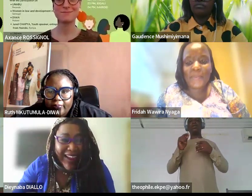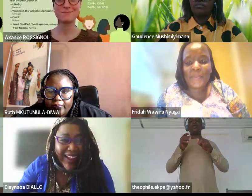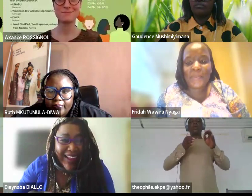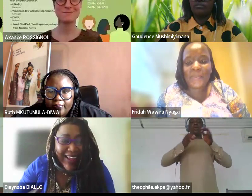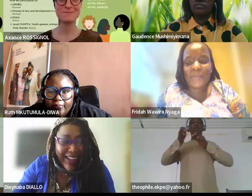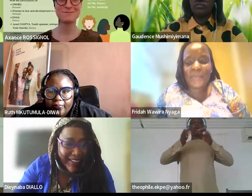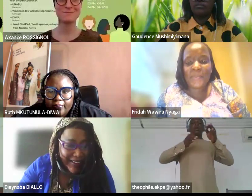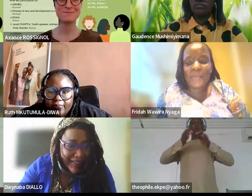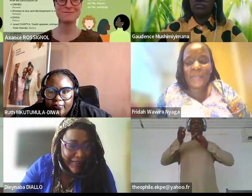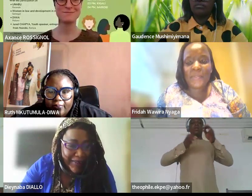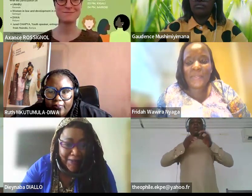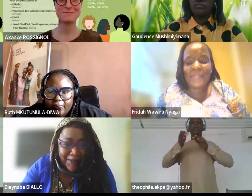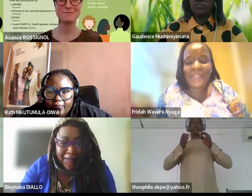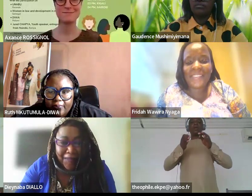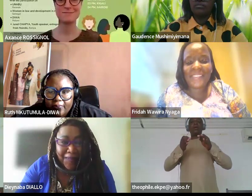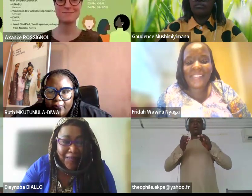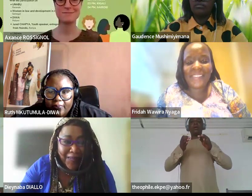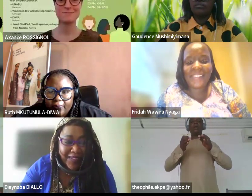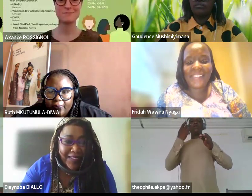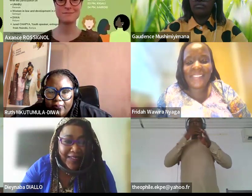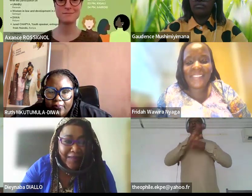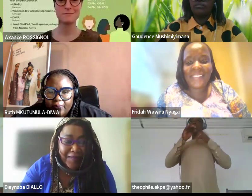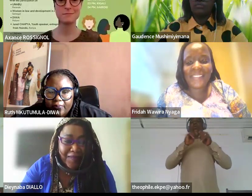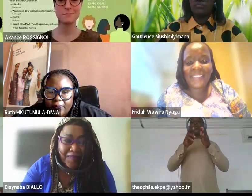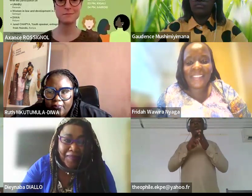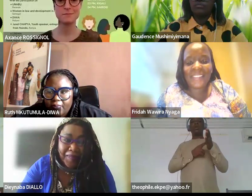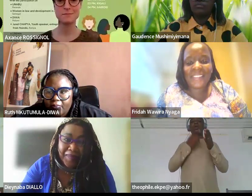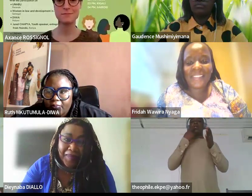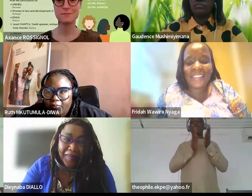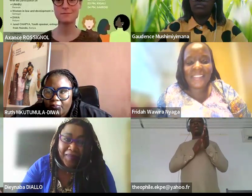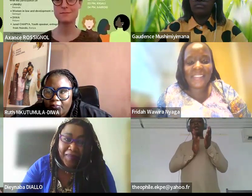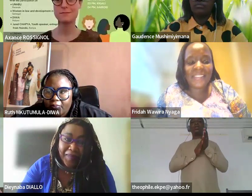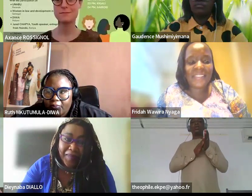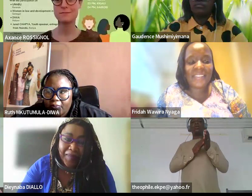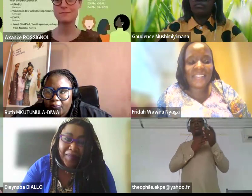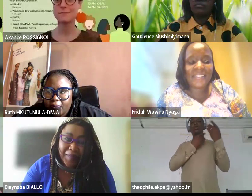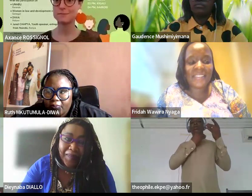euh voilà toutes nos félicitations on nous décrit depuis le Sénégal euh à